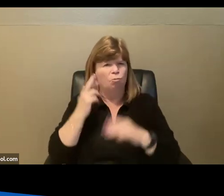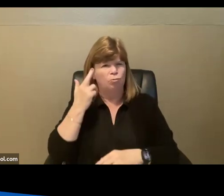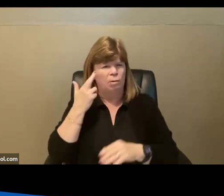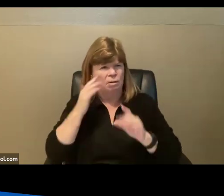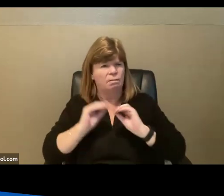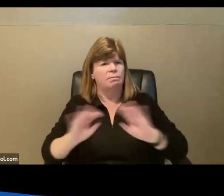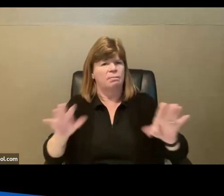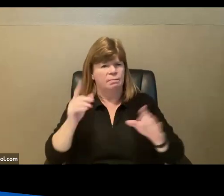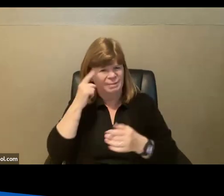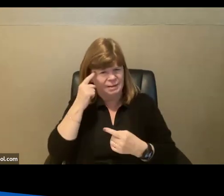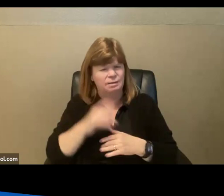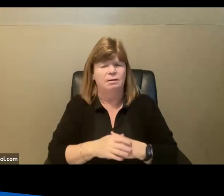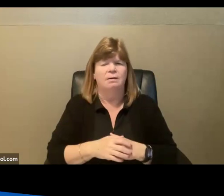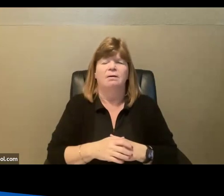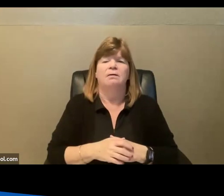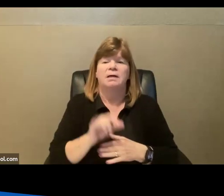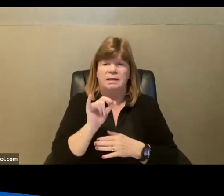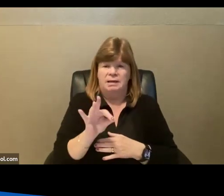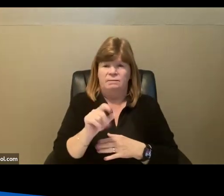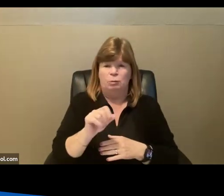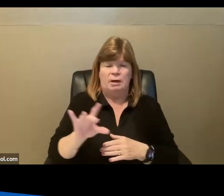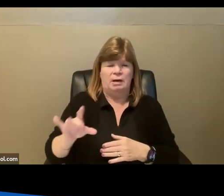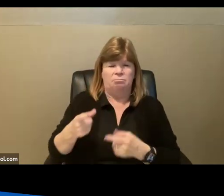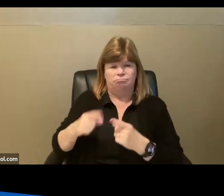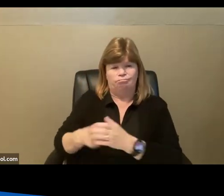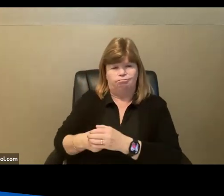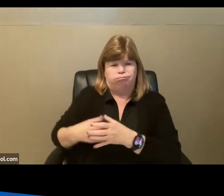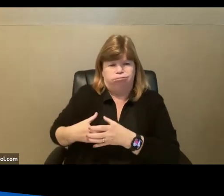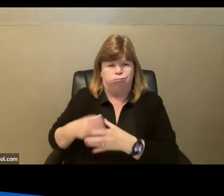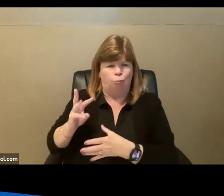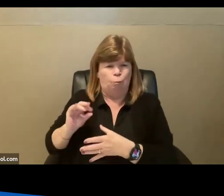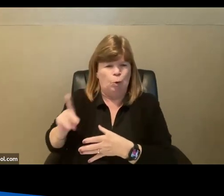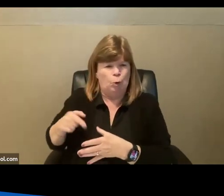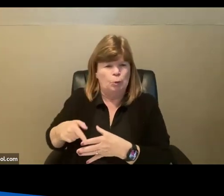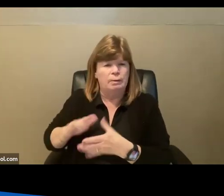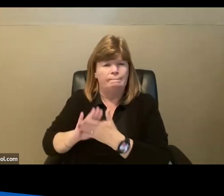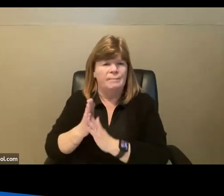Porque si tienes una herida que puede convertirse en sepsis en la